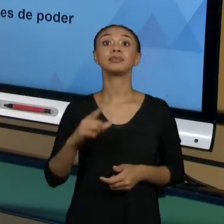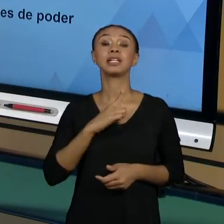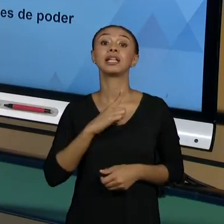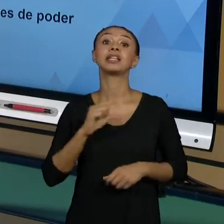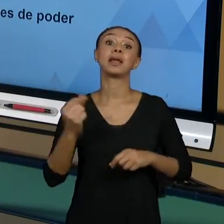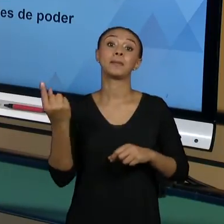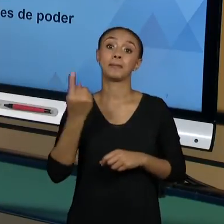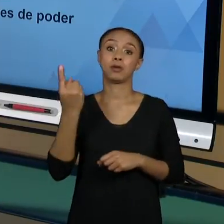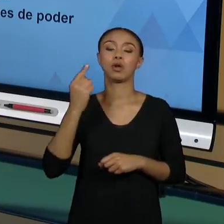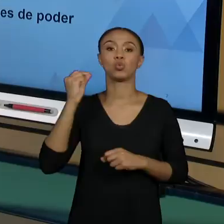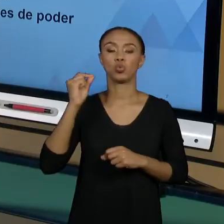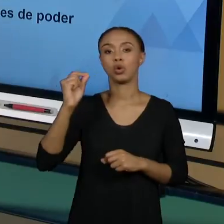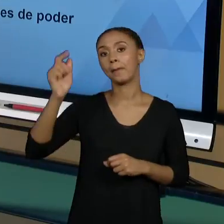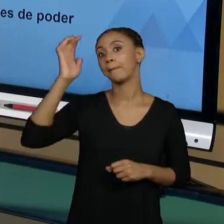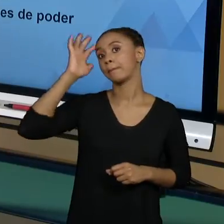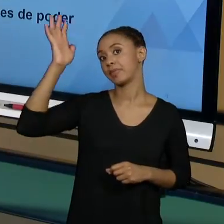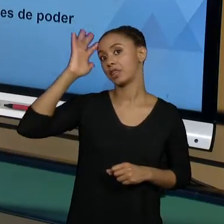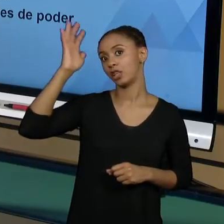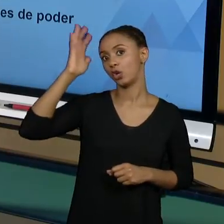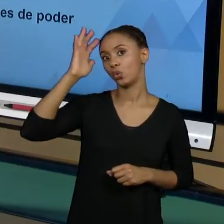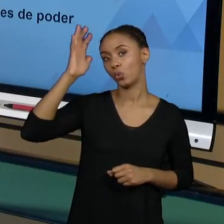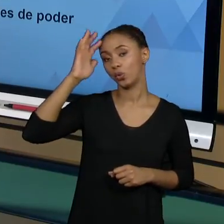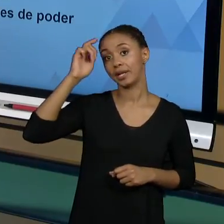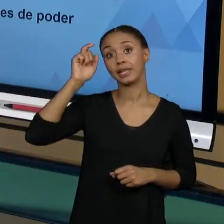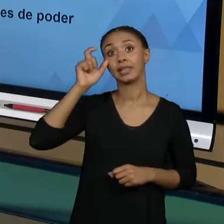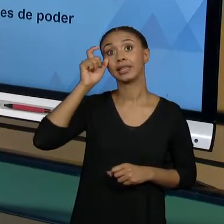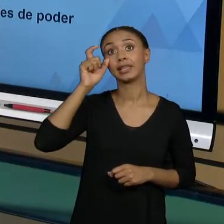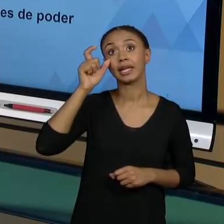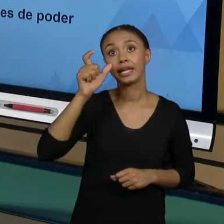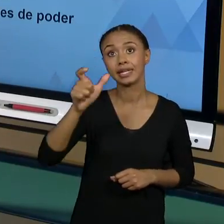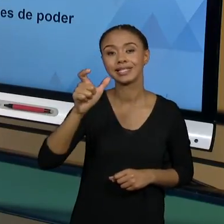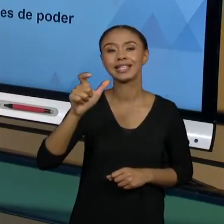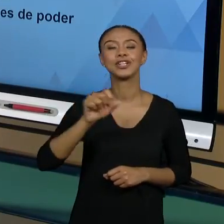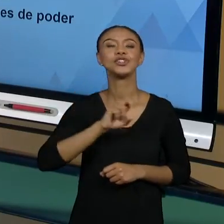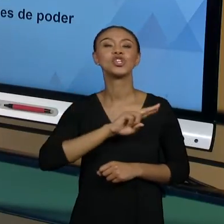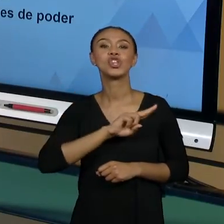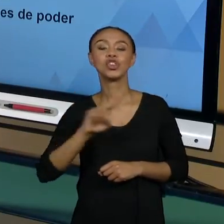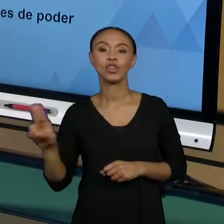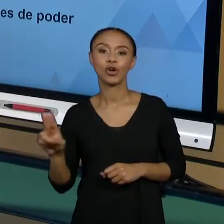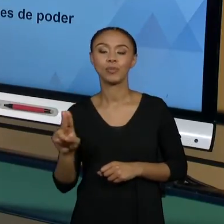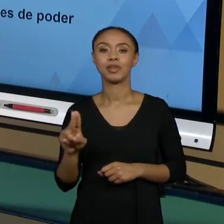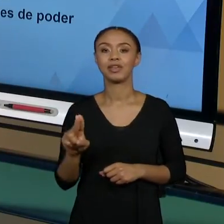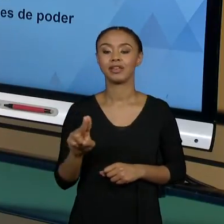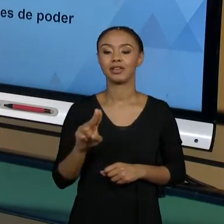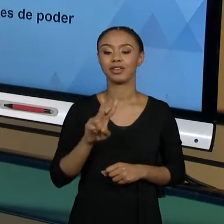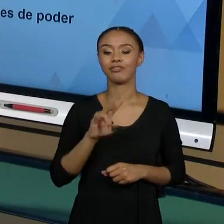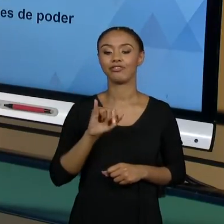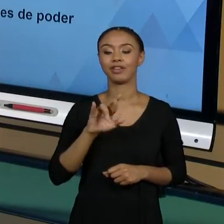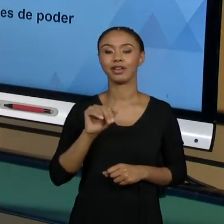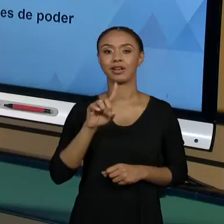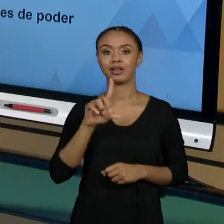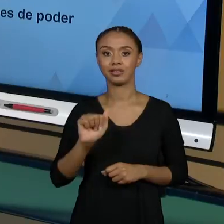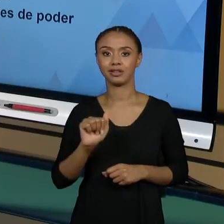BASTANTE INTERESSANTE, CHAMADO DE "VIRADA LINGUÍSTICA", ASSIM COMO HOUVE A VIRADA CULTURAL